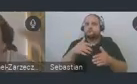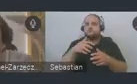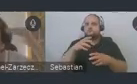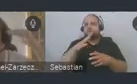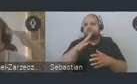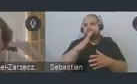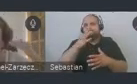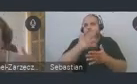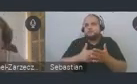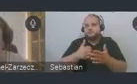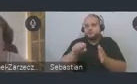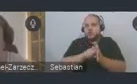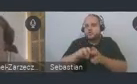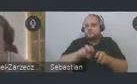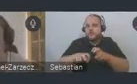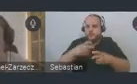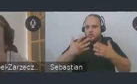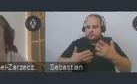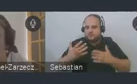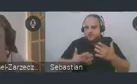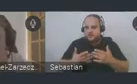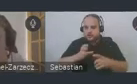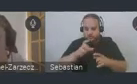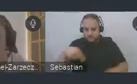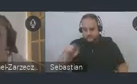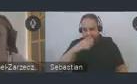Czyli pytanie o świadomość tego, czy my w ogóle wiemy,